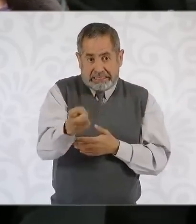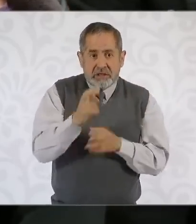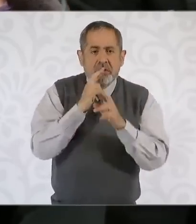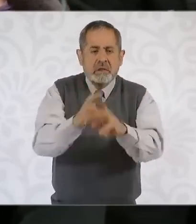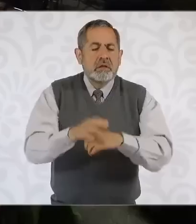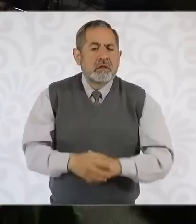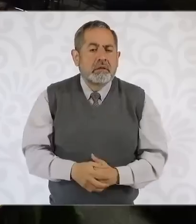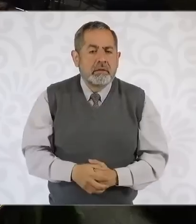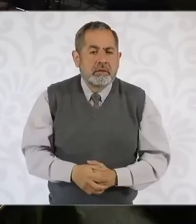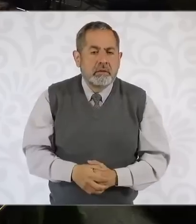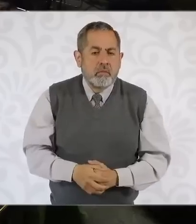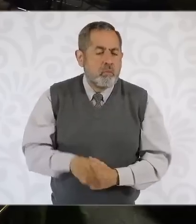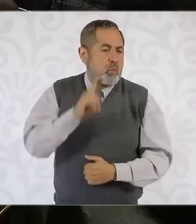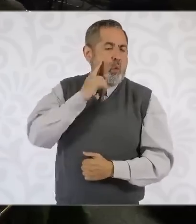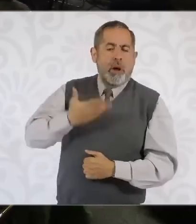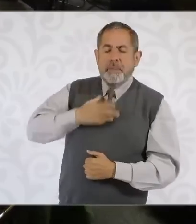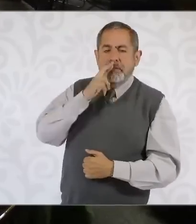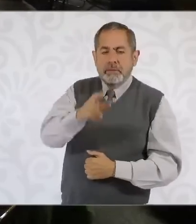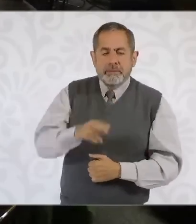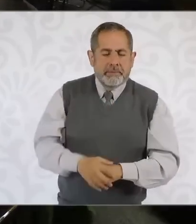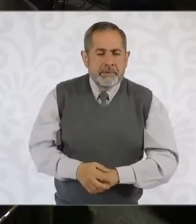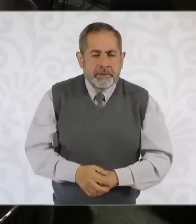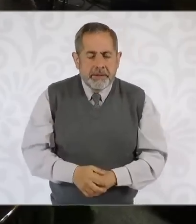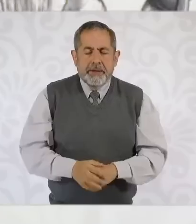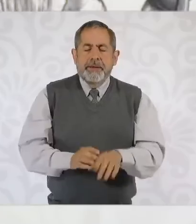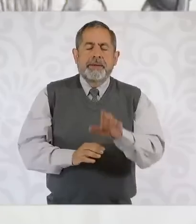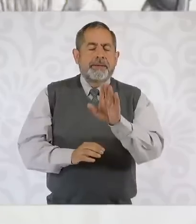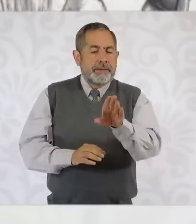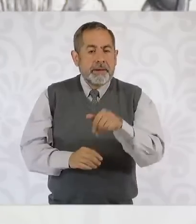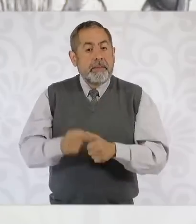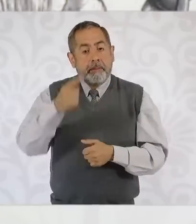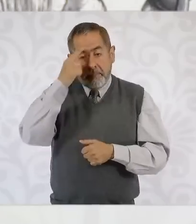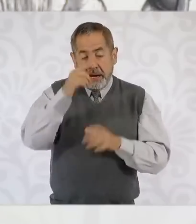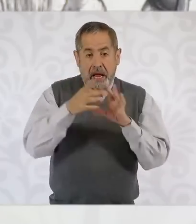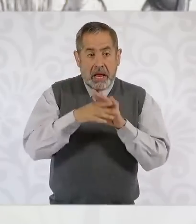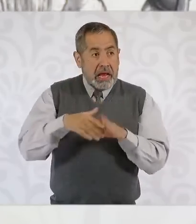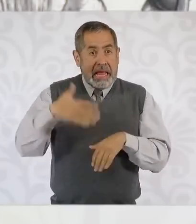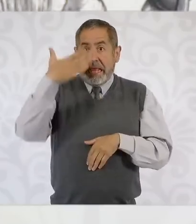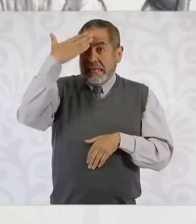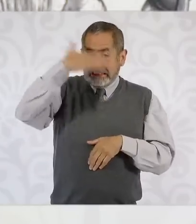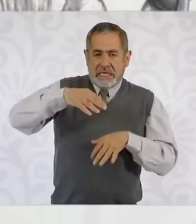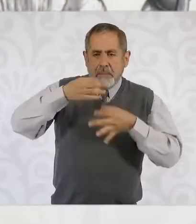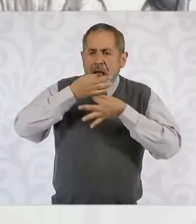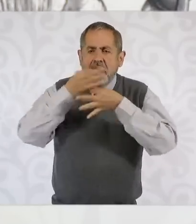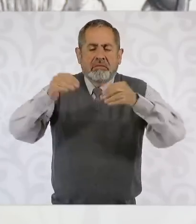bien eh digamos para que haya comunicación que sepan qué es lo que estamos haciendo son sobre